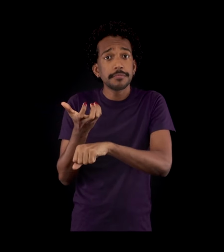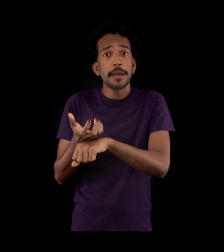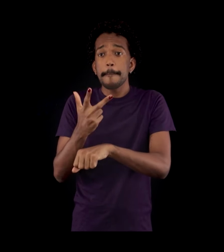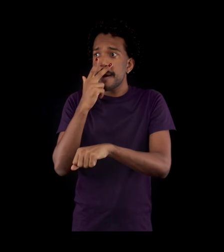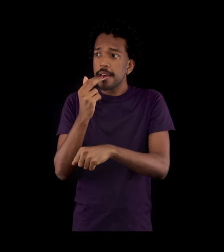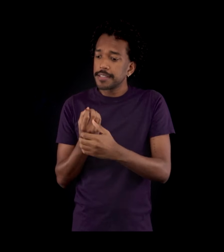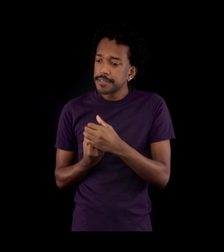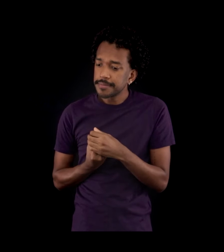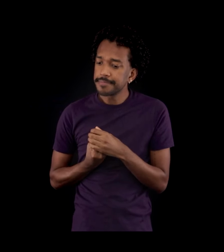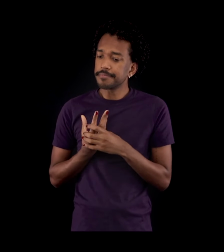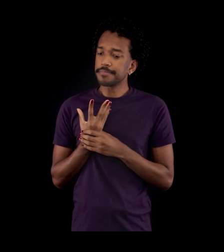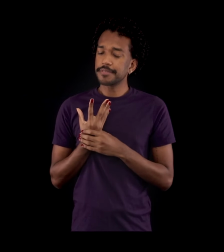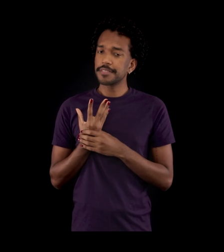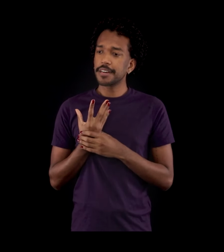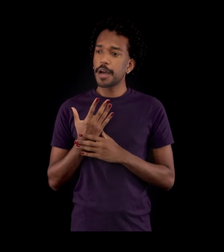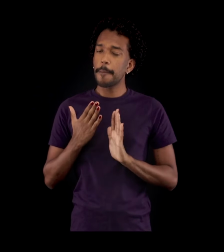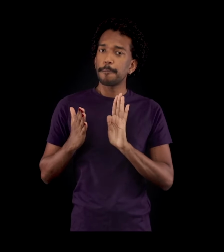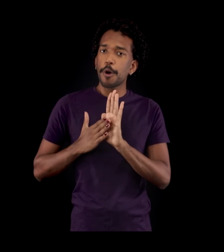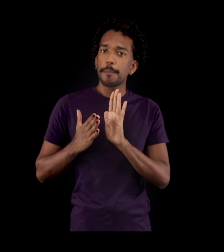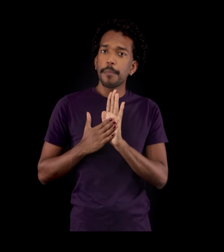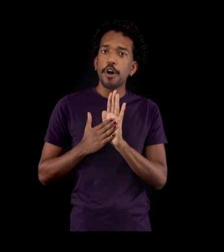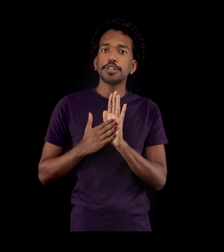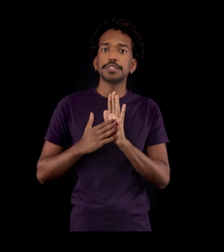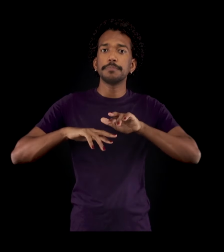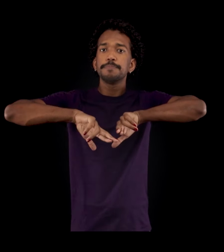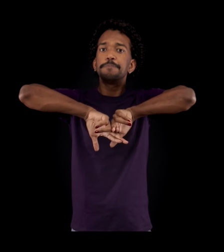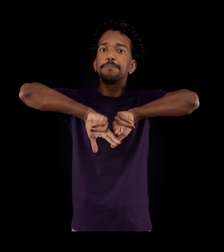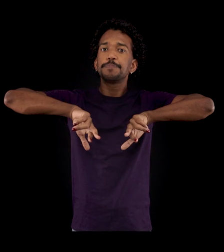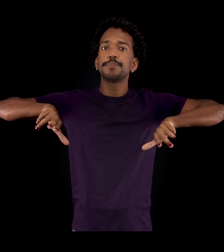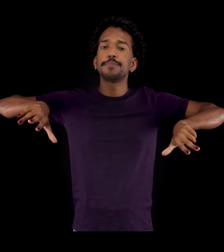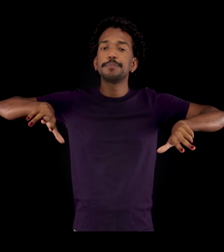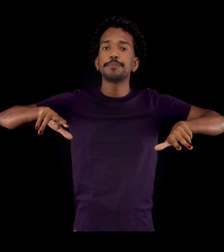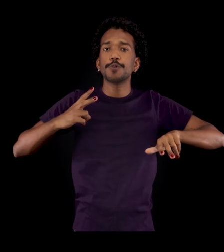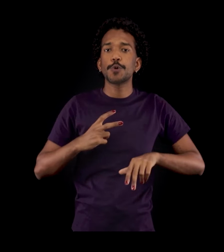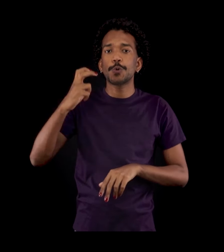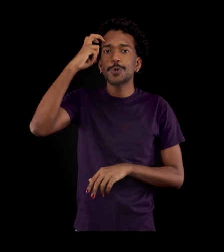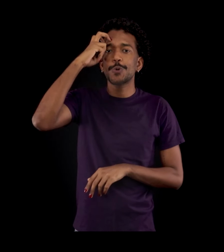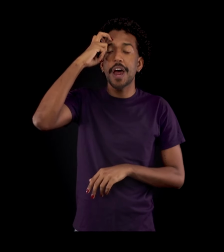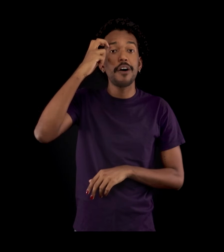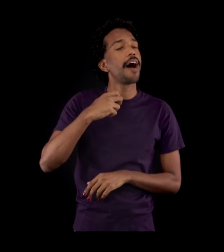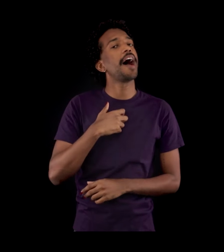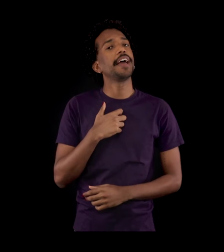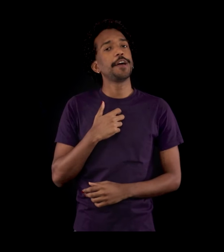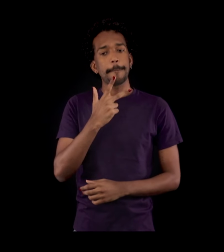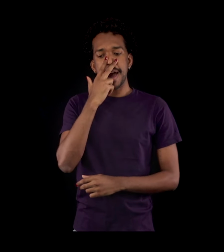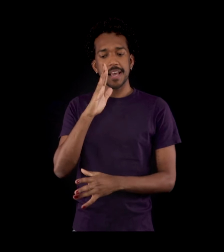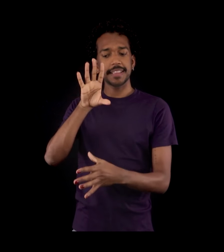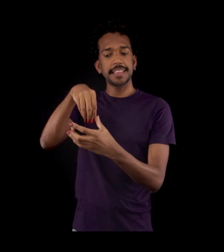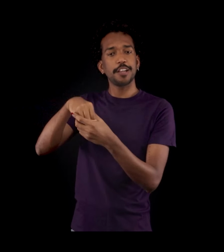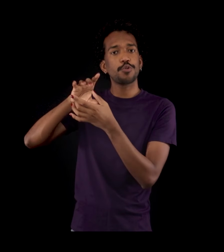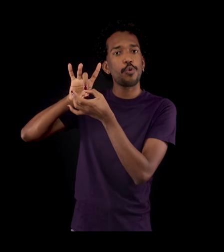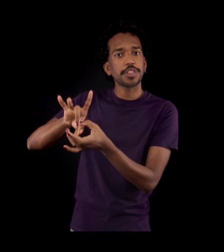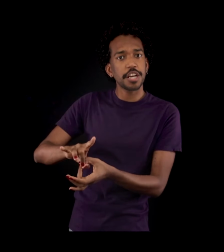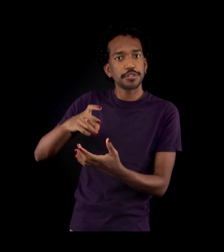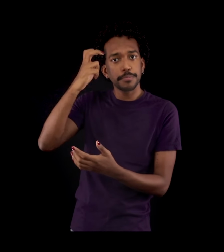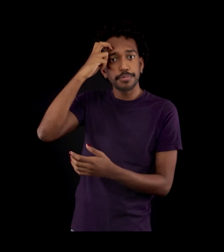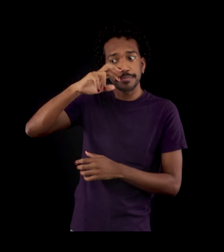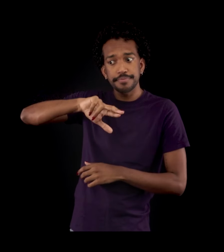nasce a semente da proposta pluricultural e agora estava dentro de um contexto,